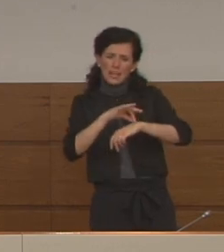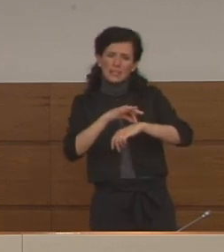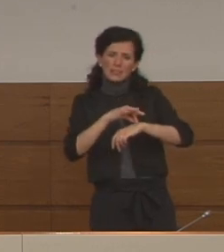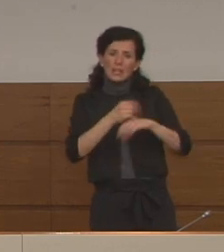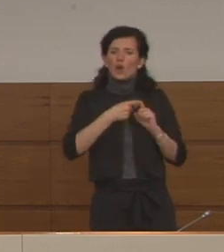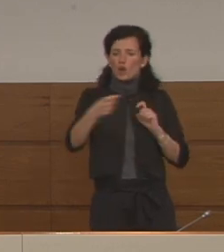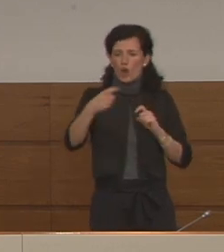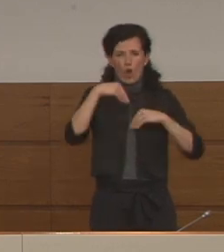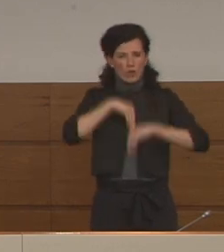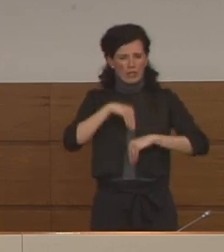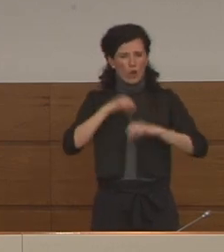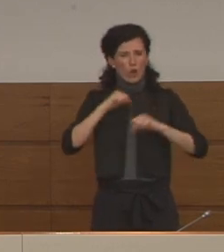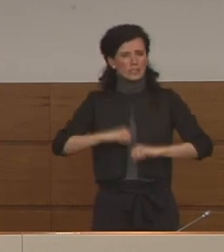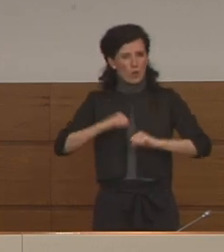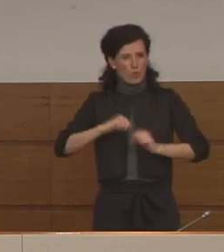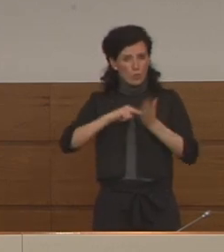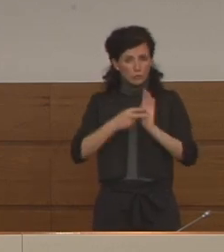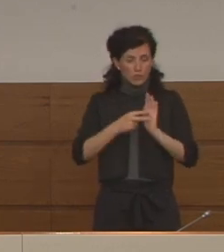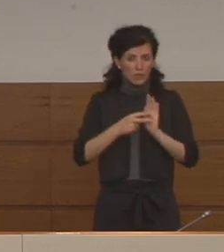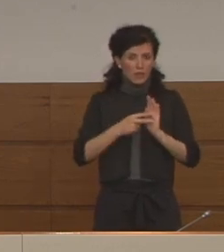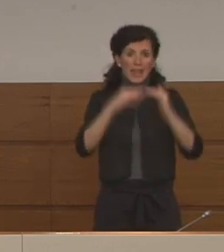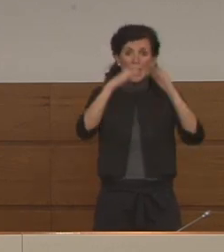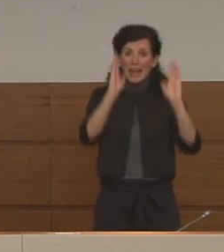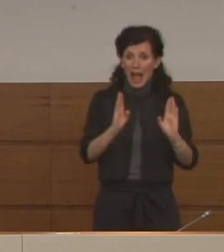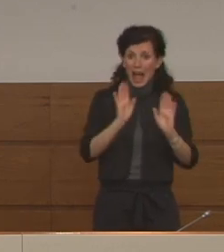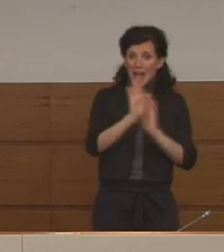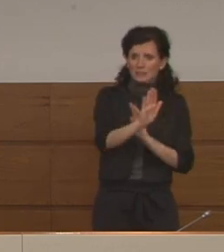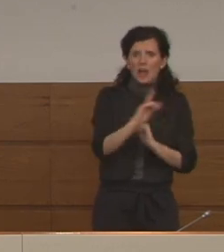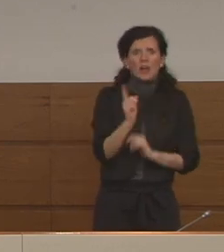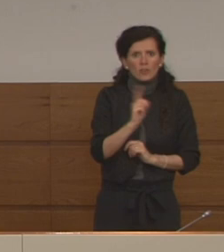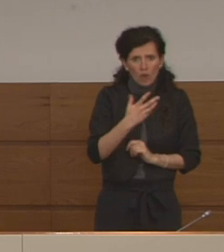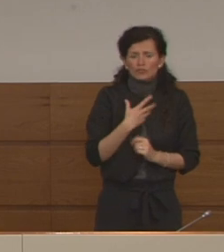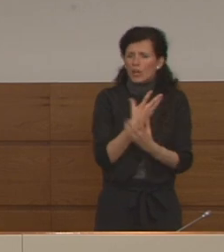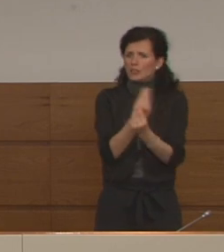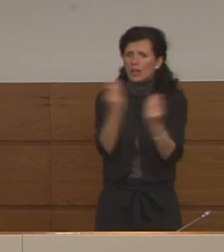bensì ha agito anche su tanti altri malati, come ad esempio i malati